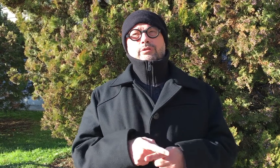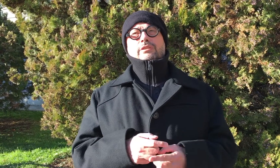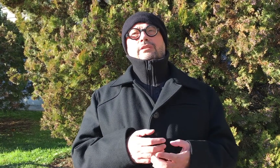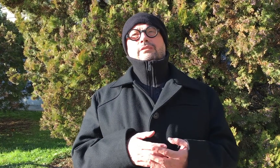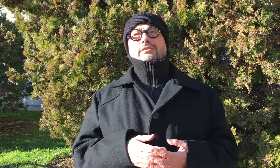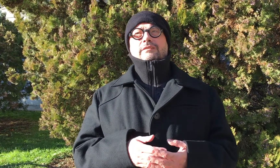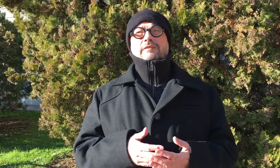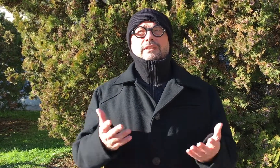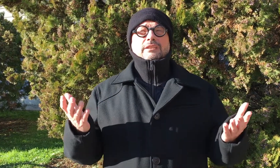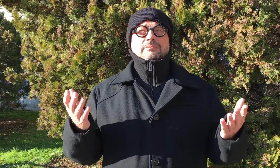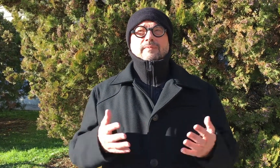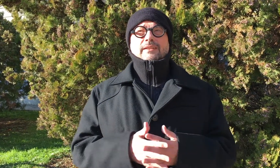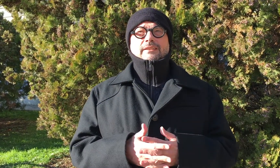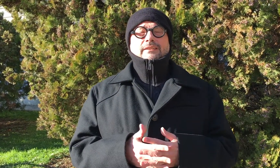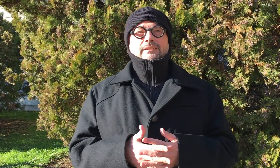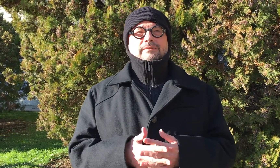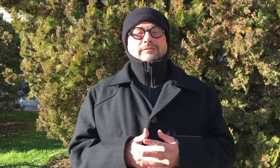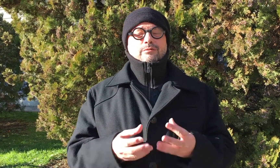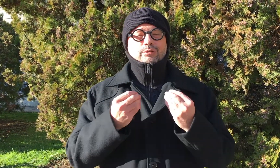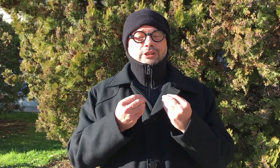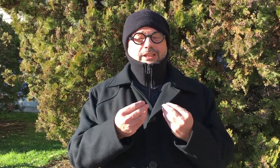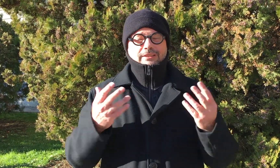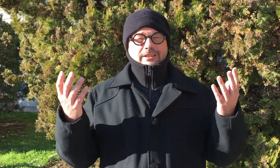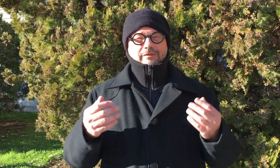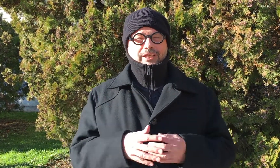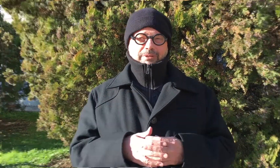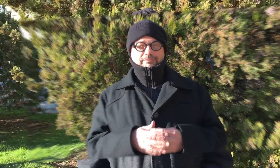+ učite cijelo vrijeme.